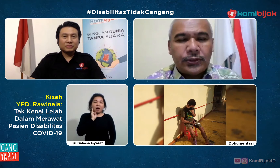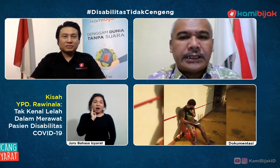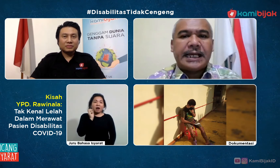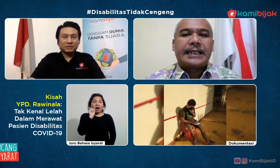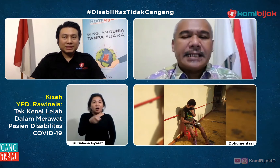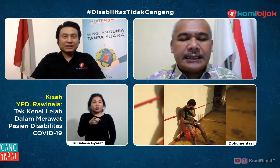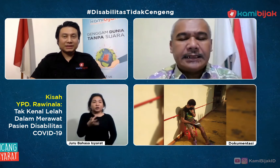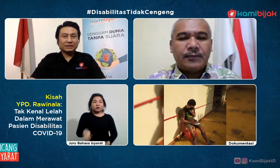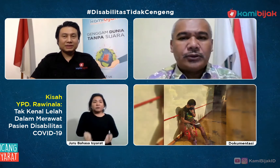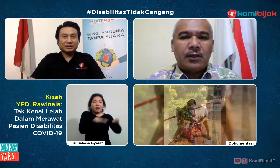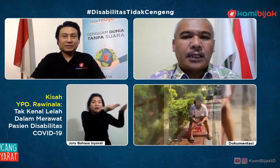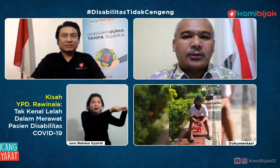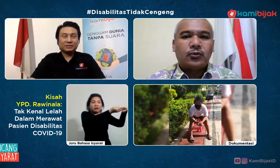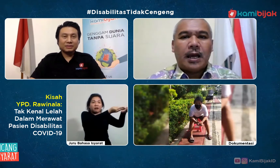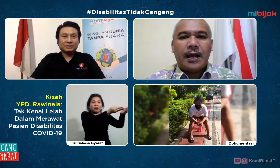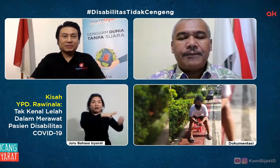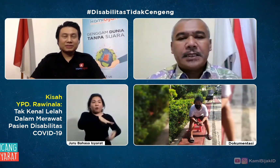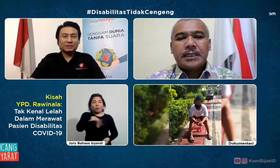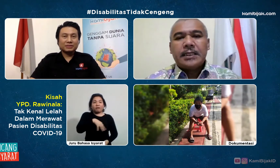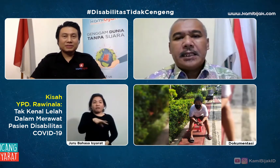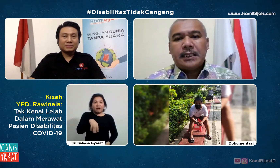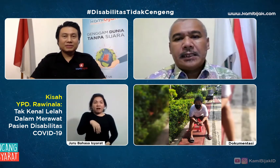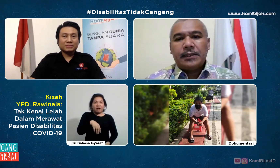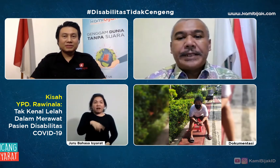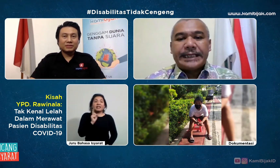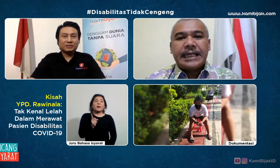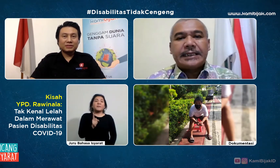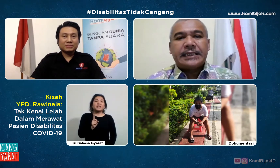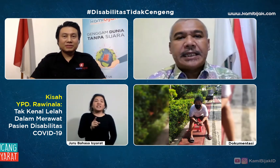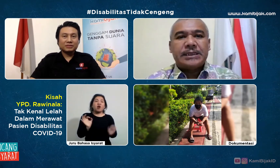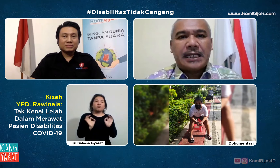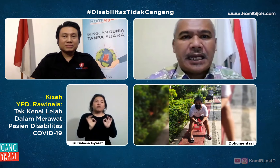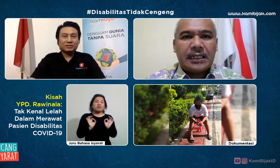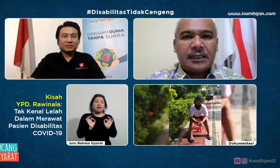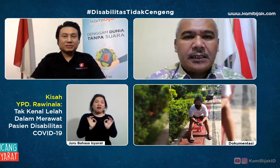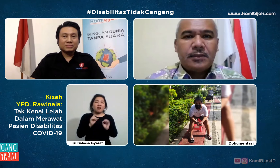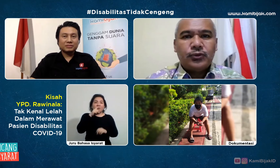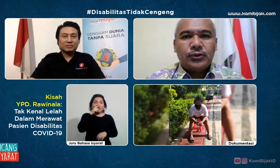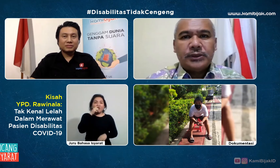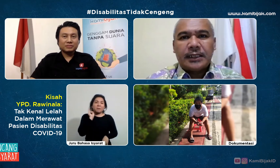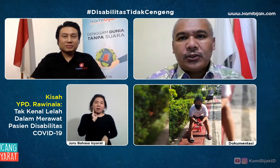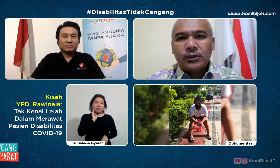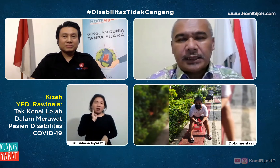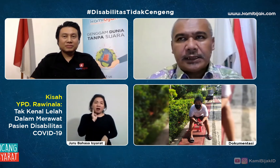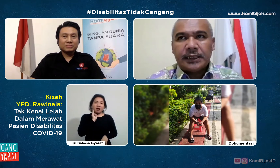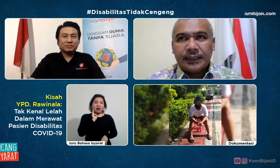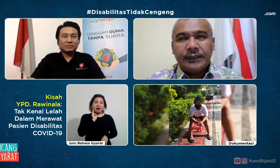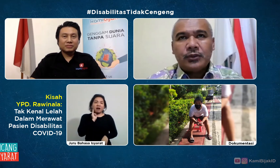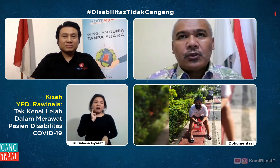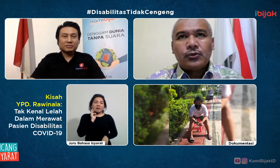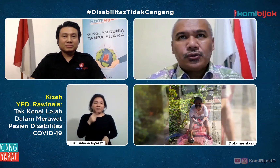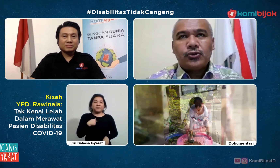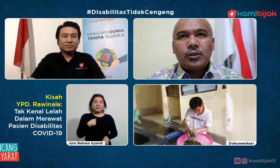Namun karena tidak punya orang tua mereka kita bisa kan punya gedung tersendiri khusus